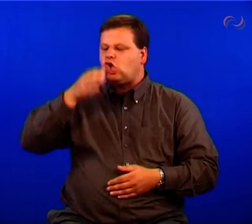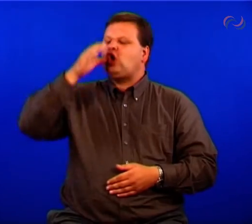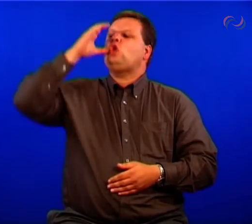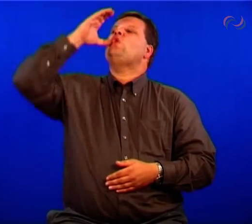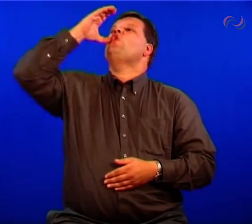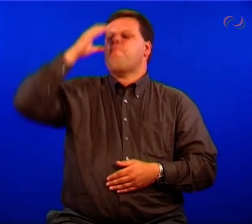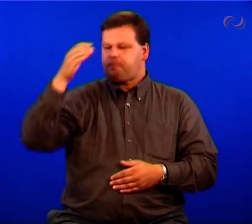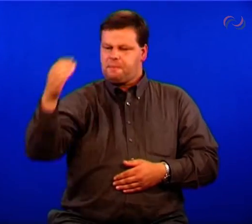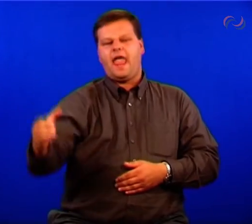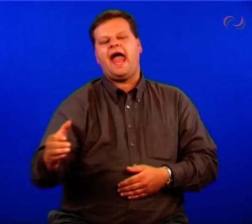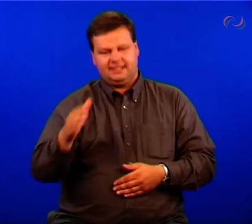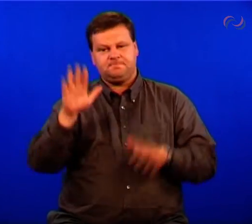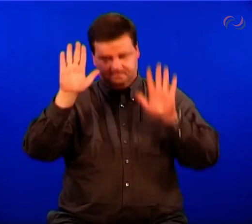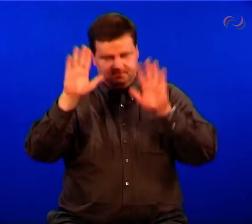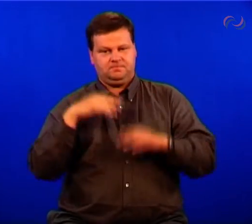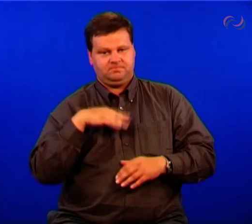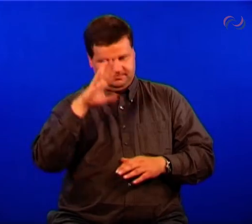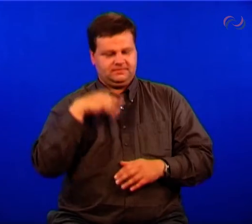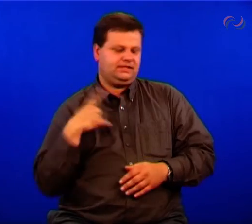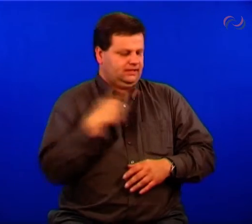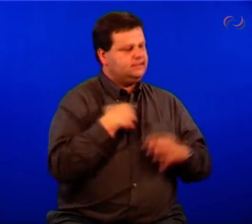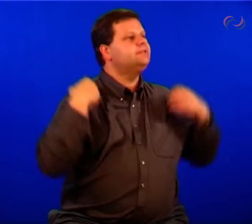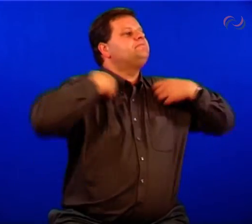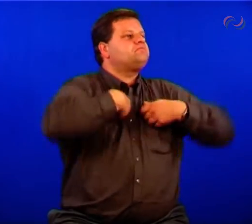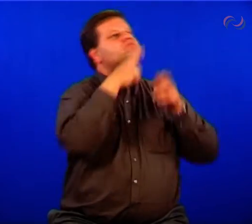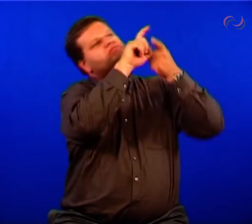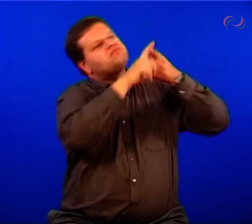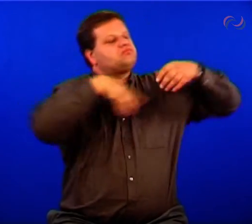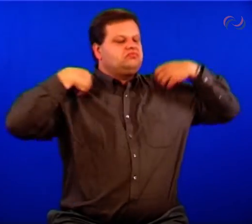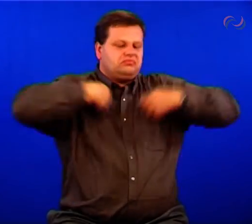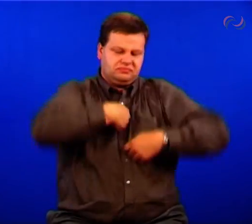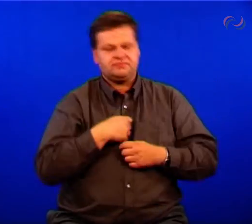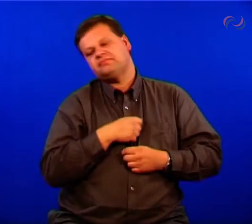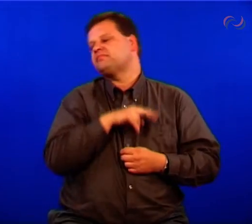Hann kláraði bjórinn sinn, kvaddi og fór að sækja jakkann sinn.